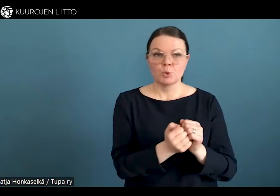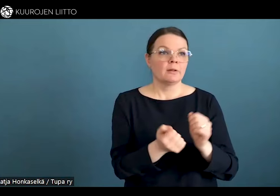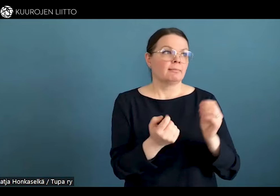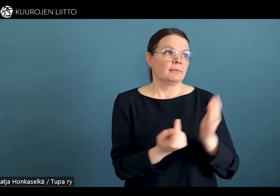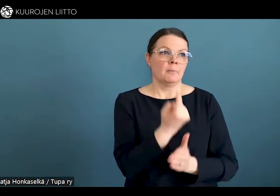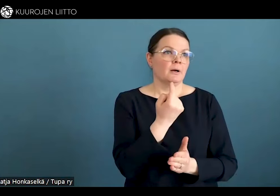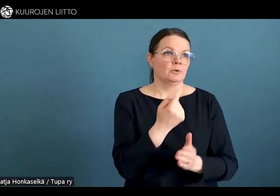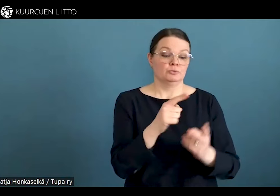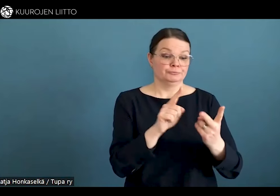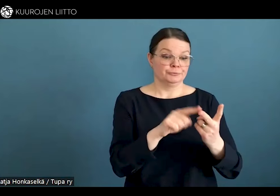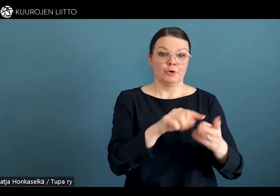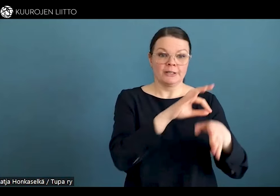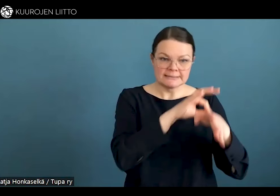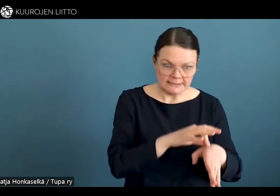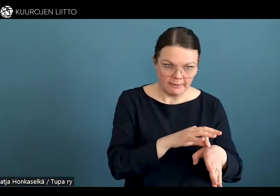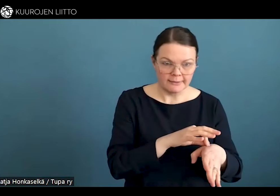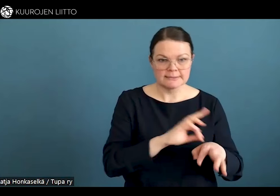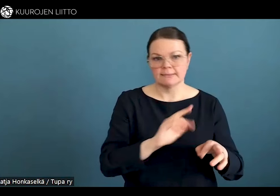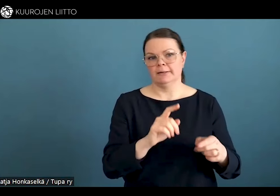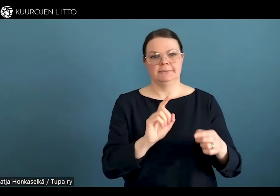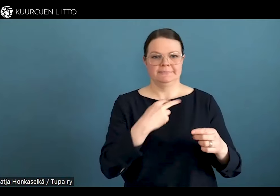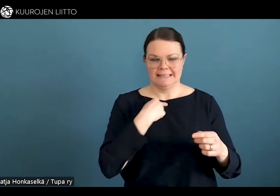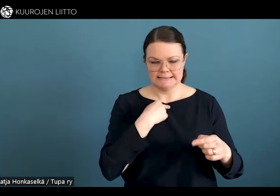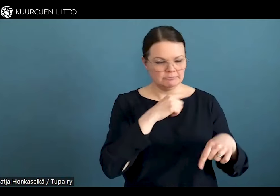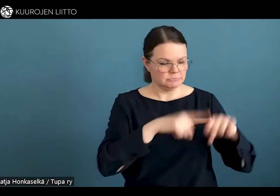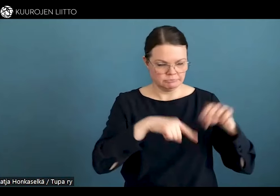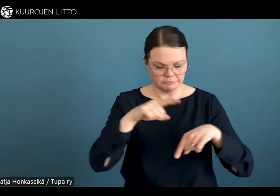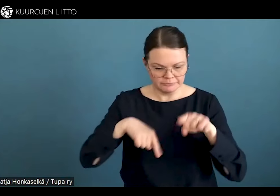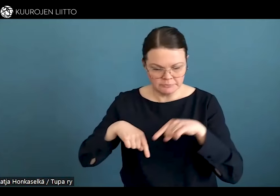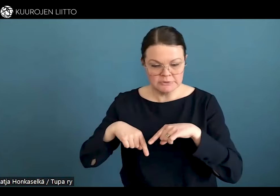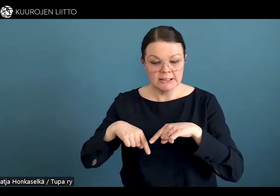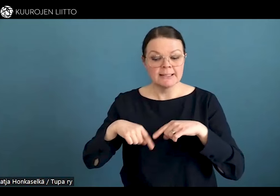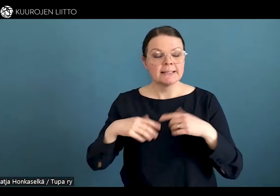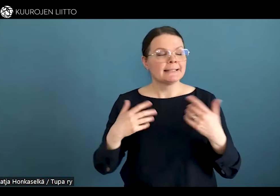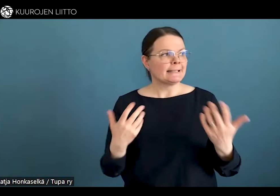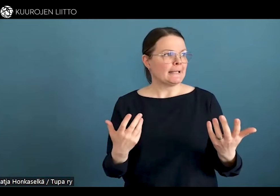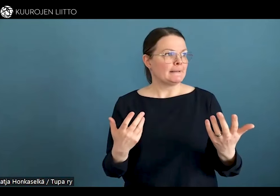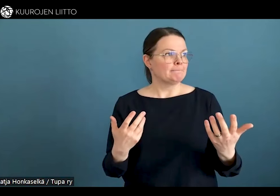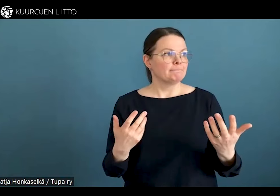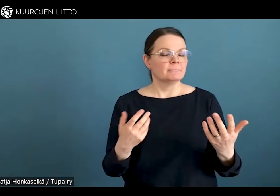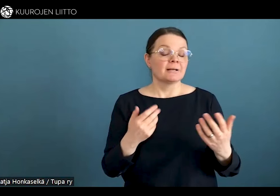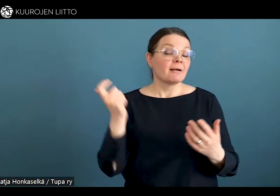mutta toinen tulkeista vaikkapa sairastuu tai kohtaa jonkun muun esteen, -